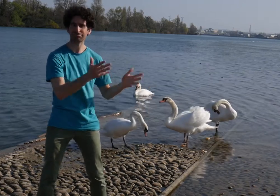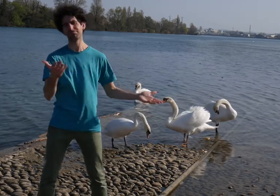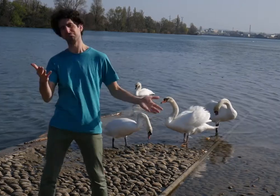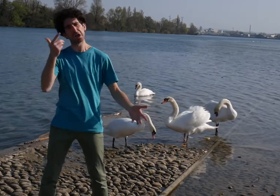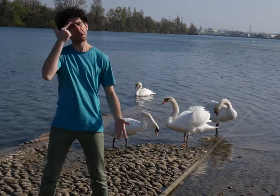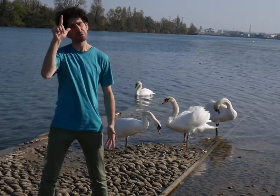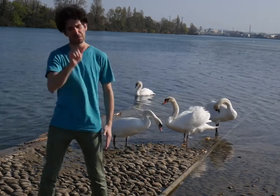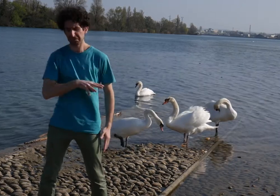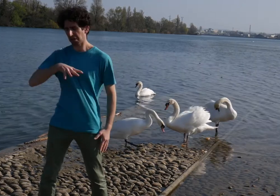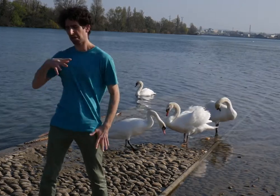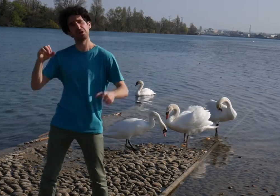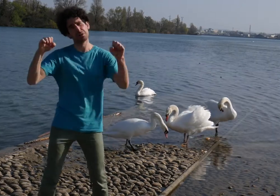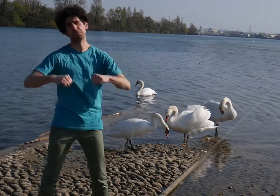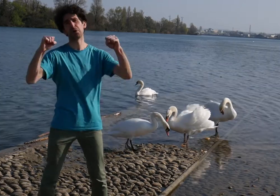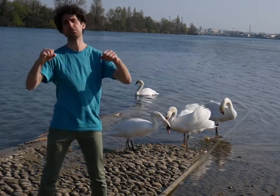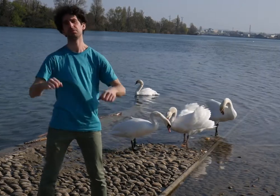Les lyonnais peuvent être fiers.